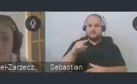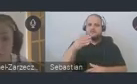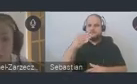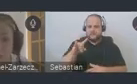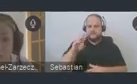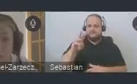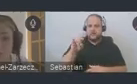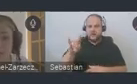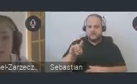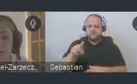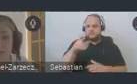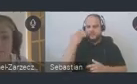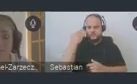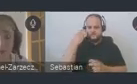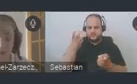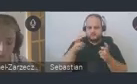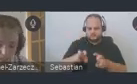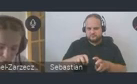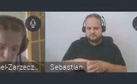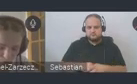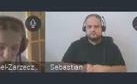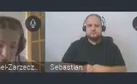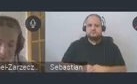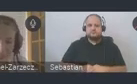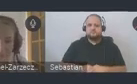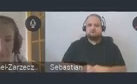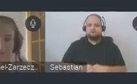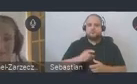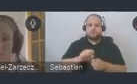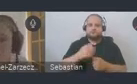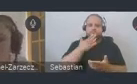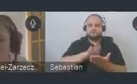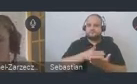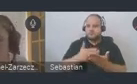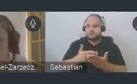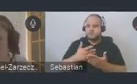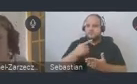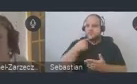To jest platfoma, która została przetłumaczona i zaadaptowana do polskich warunków